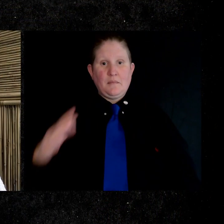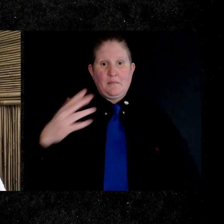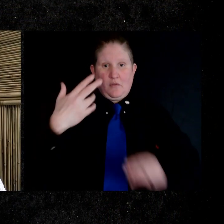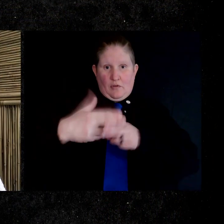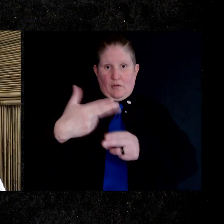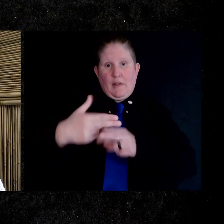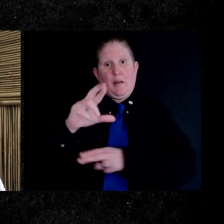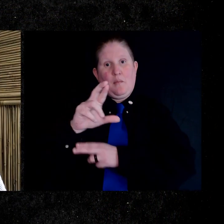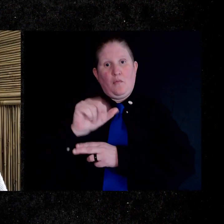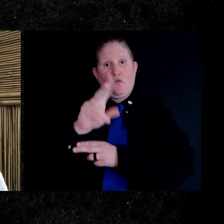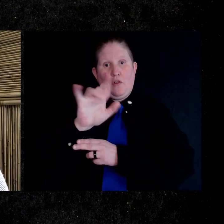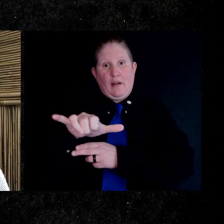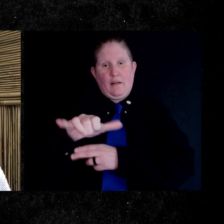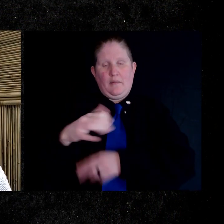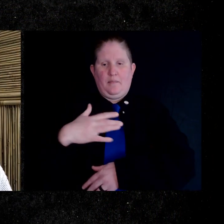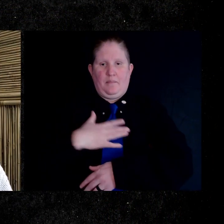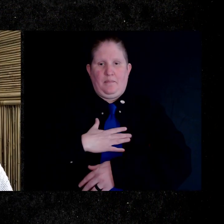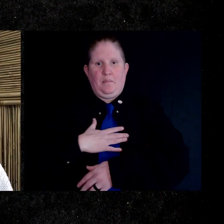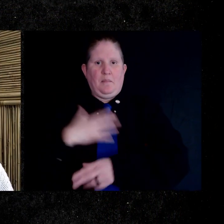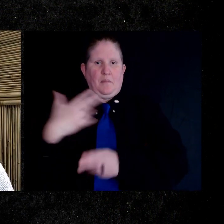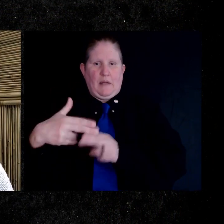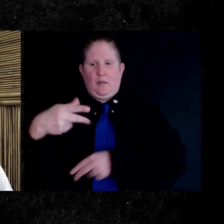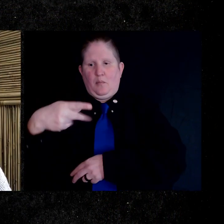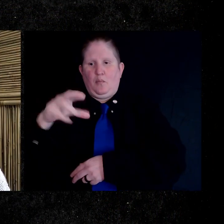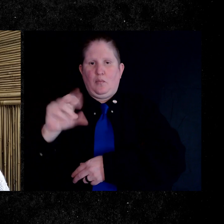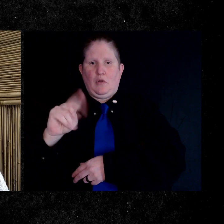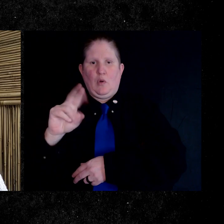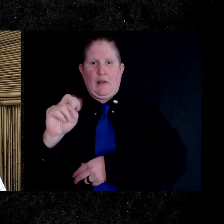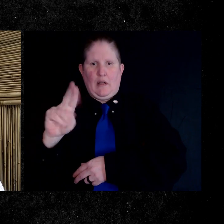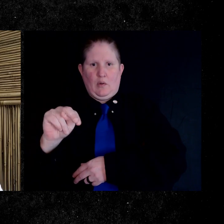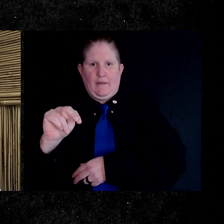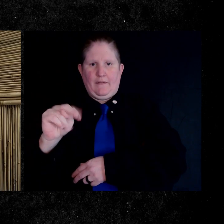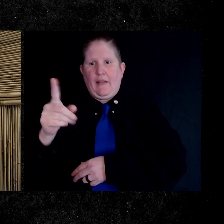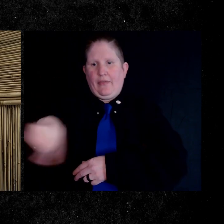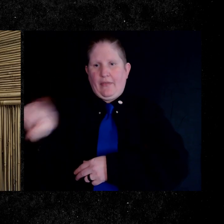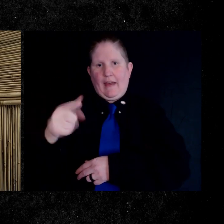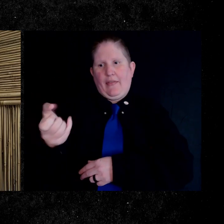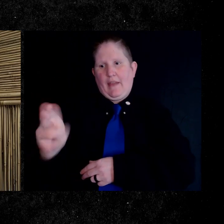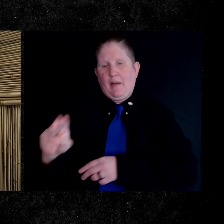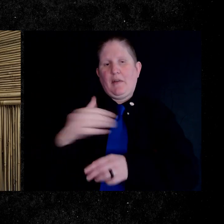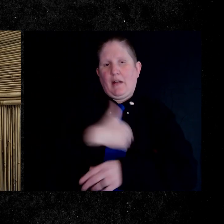Mi nombre es Riley. Mis pronombres son "le-su" y soy miembro de Acchord.